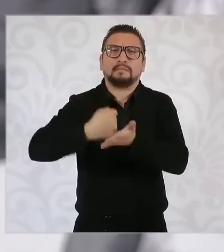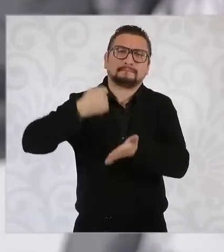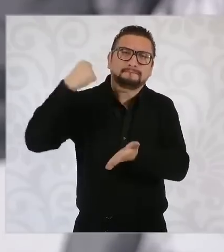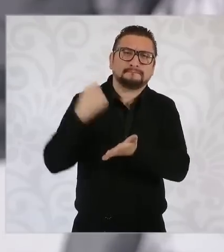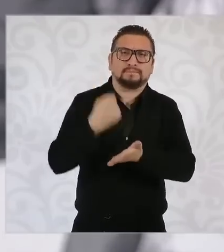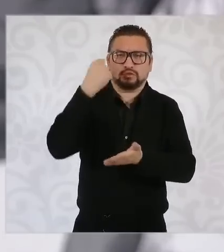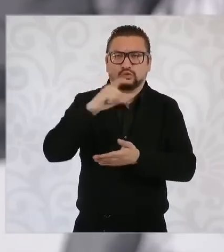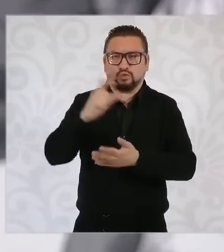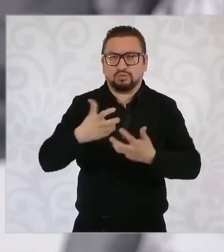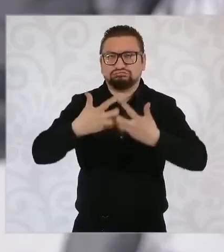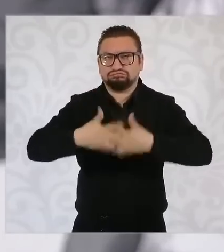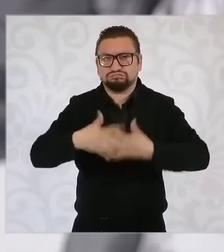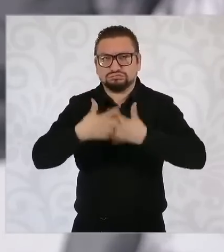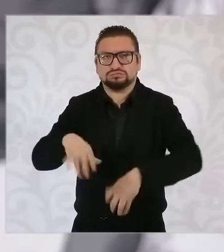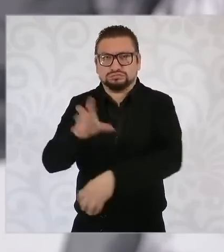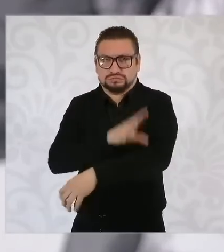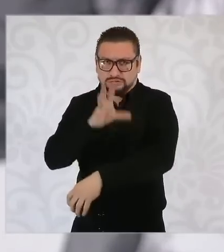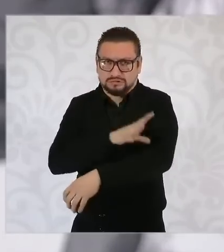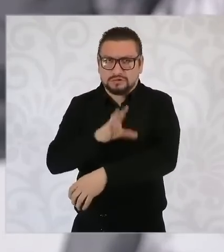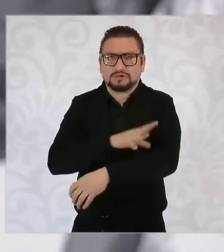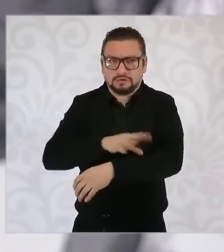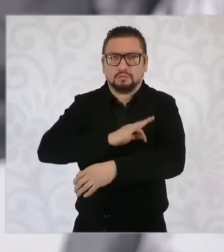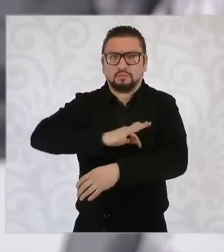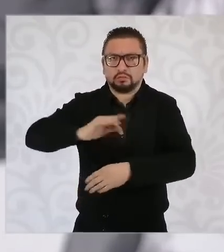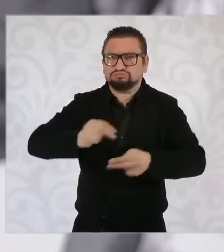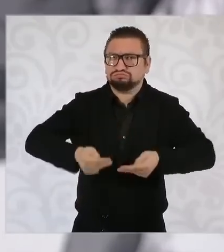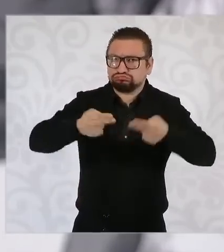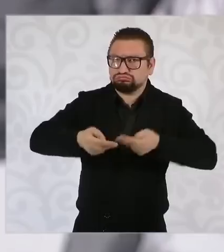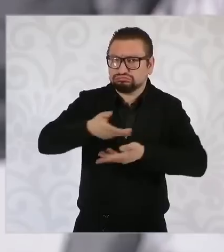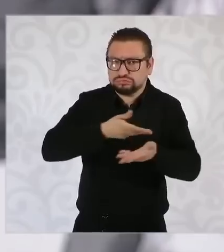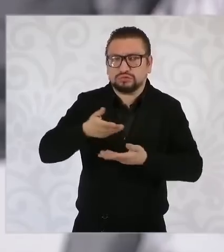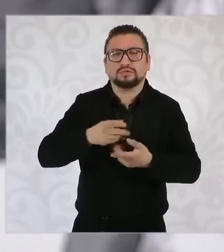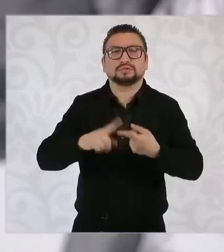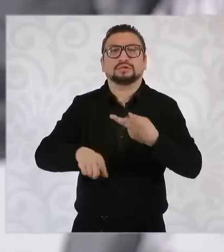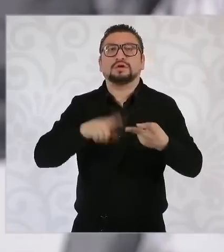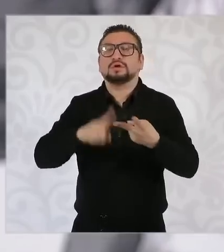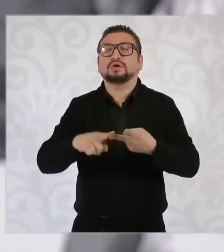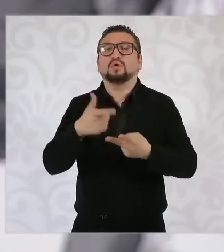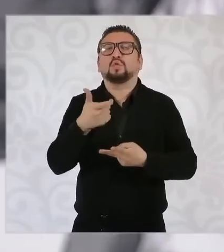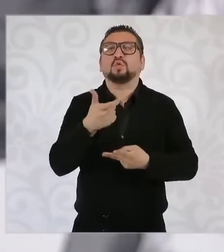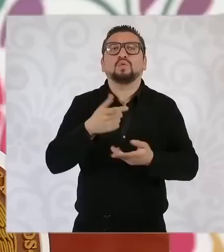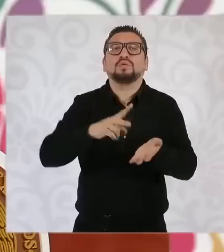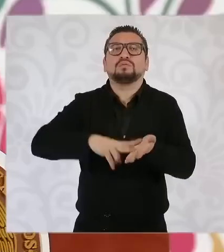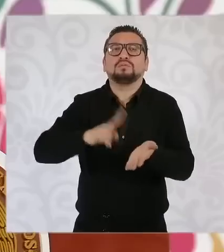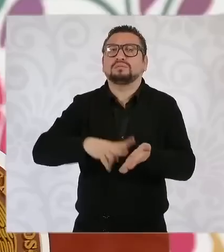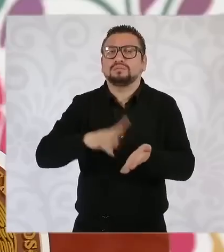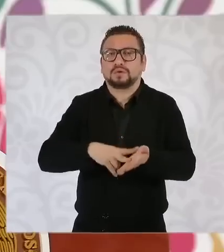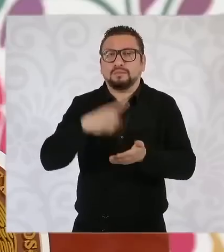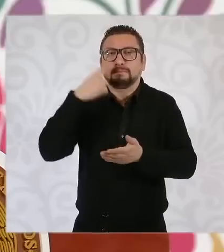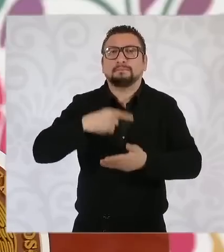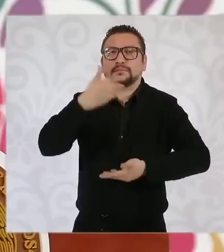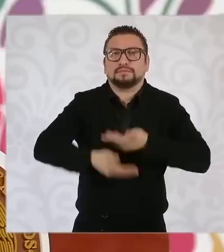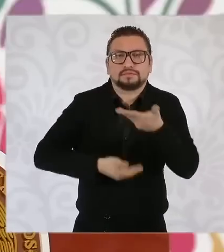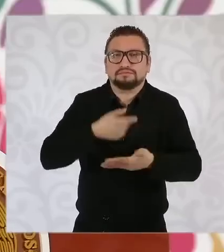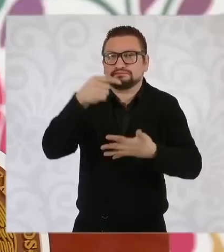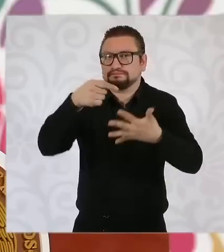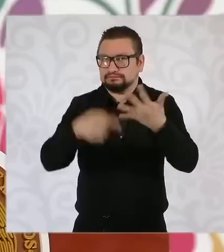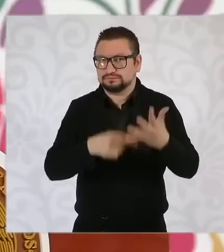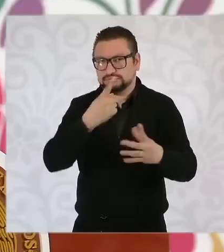energía eléctrica el establecimiento de tarifas para todos los servicios asociados así como la